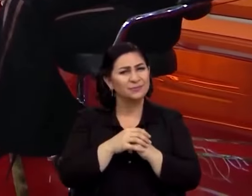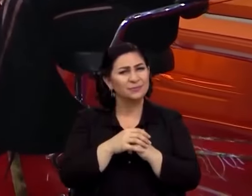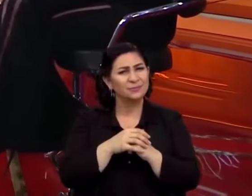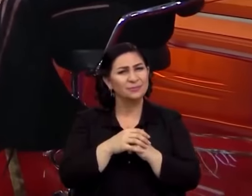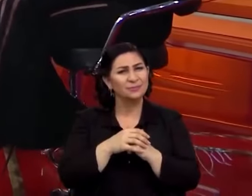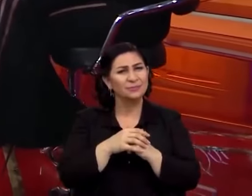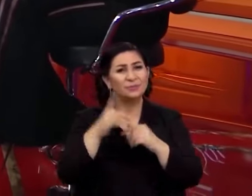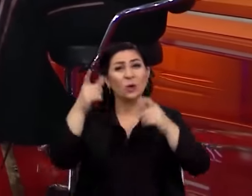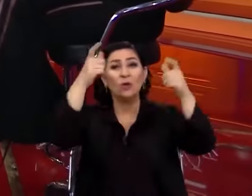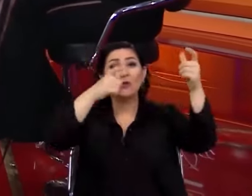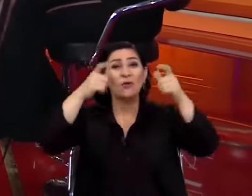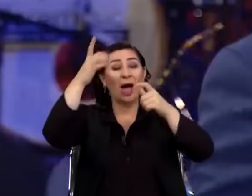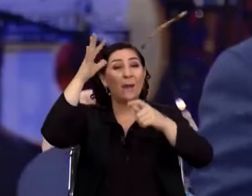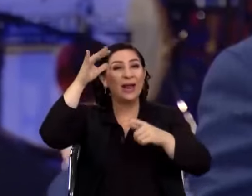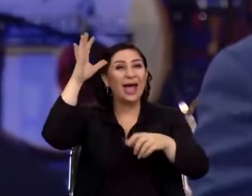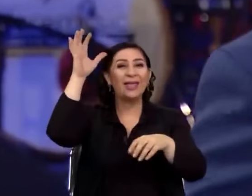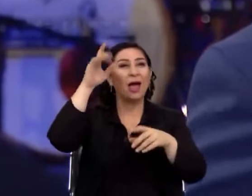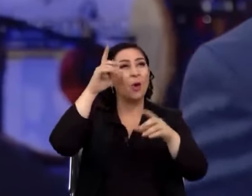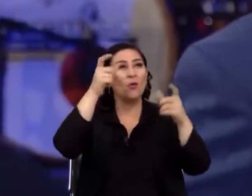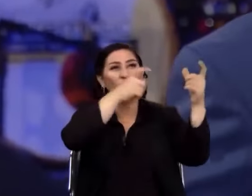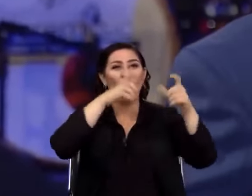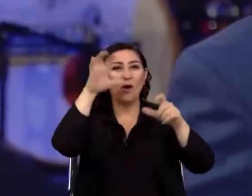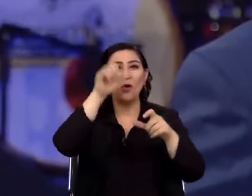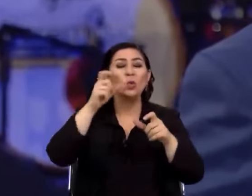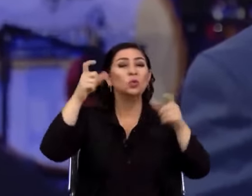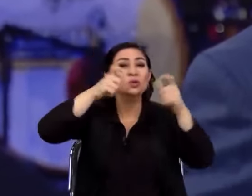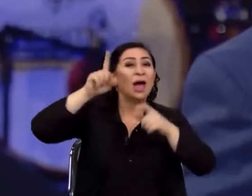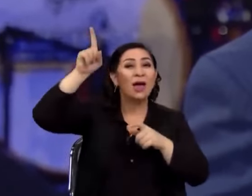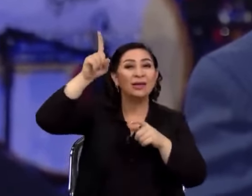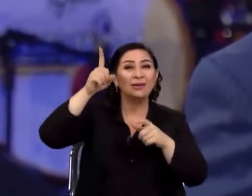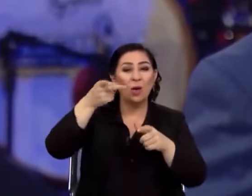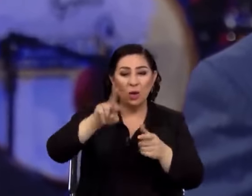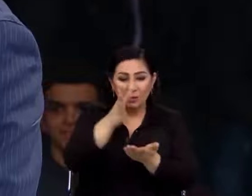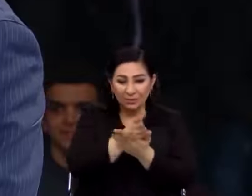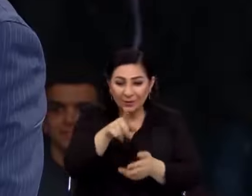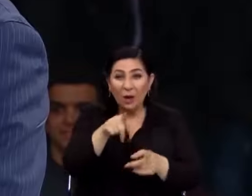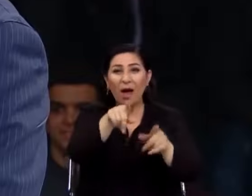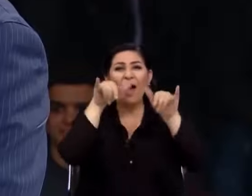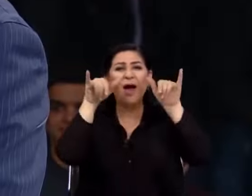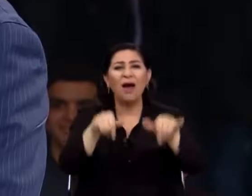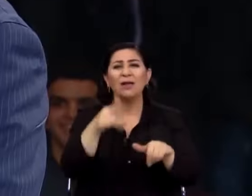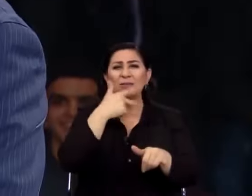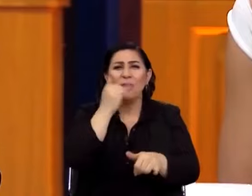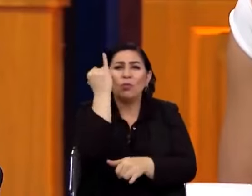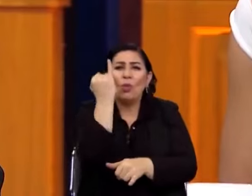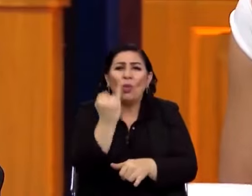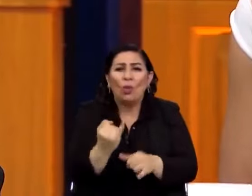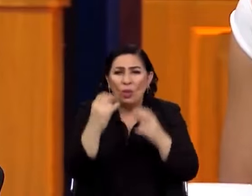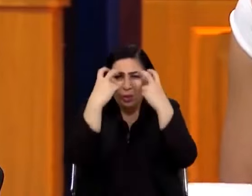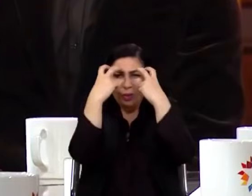yakalıyorlar da Amerikalılar böyle bir e uzaylı cesedi vardı Vallahi aynısı